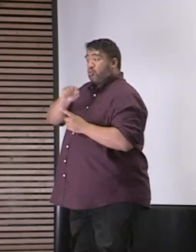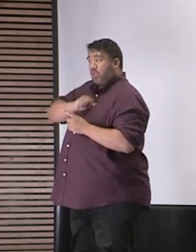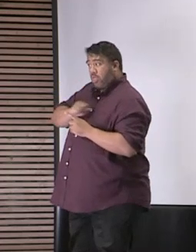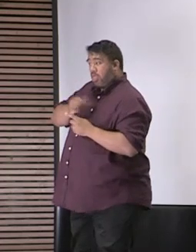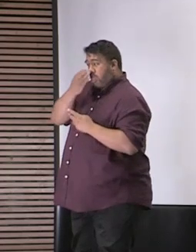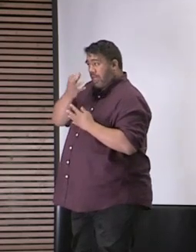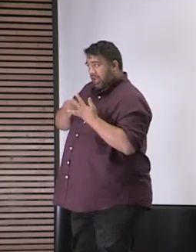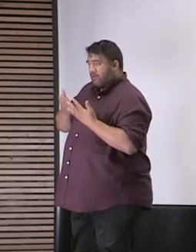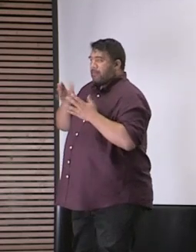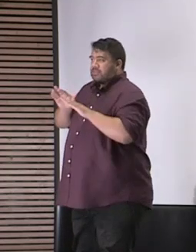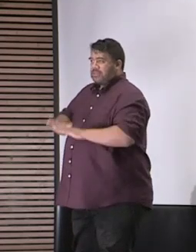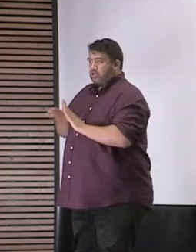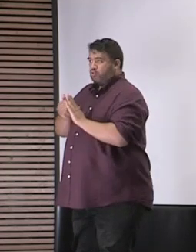podría darte - Jacinda Ardern: